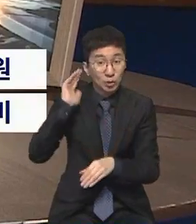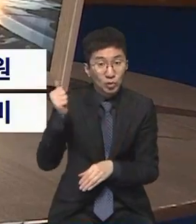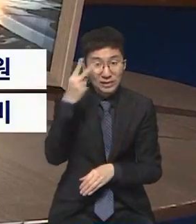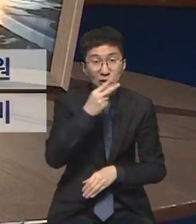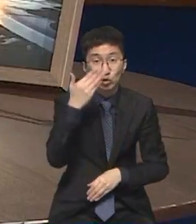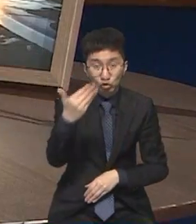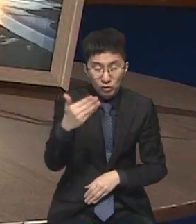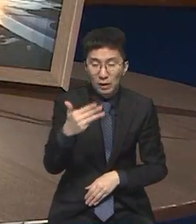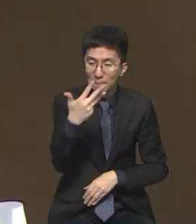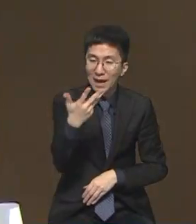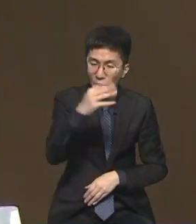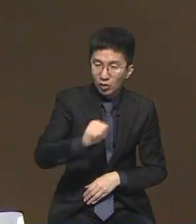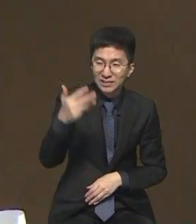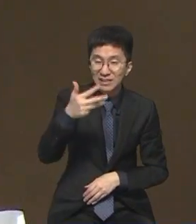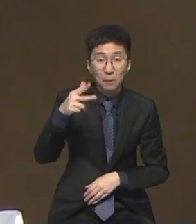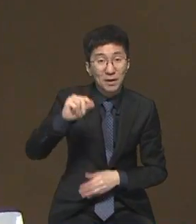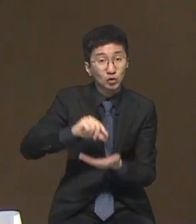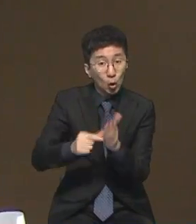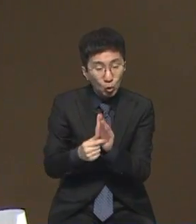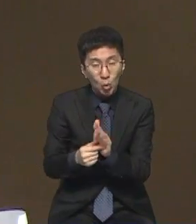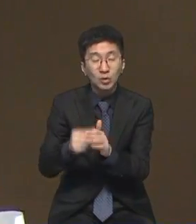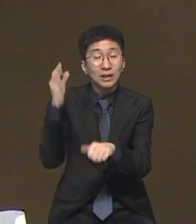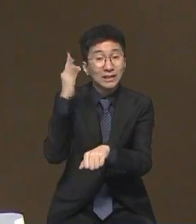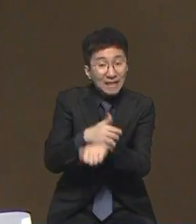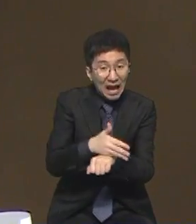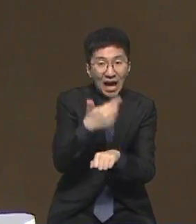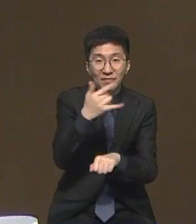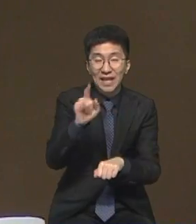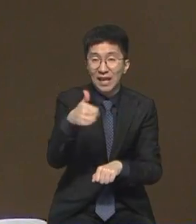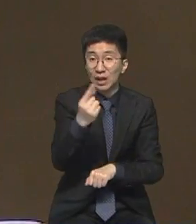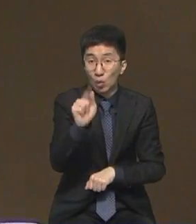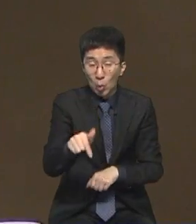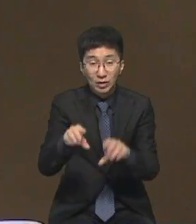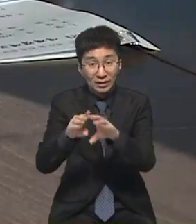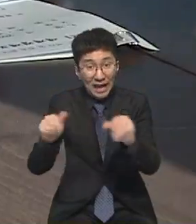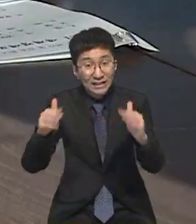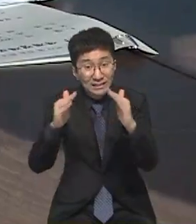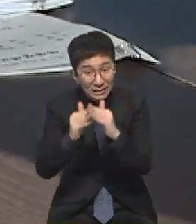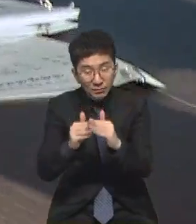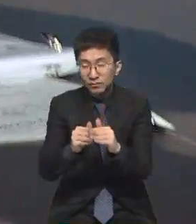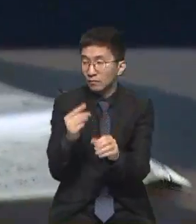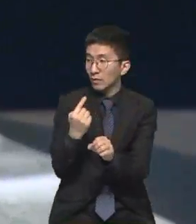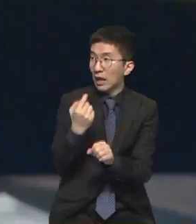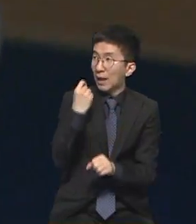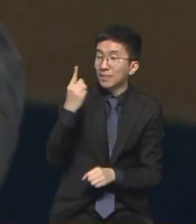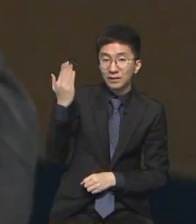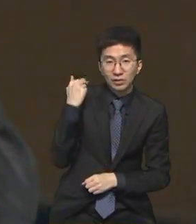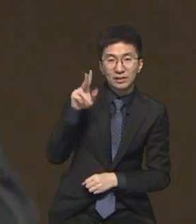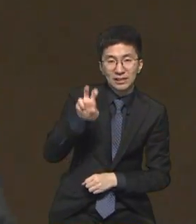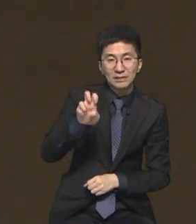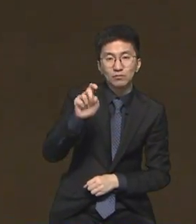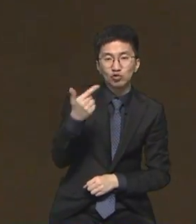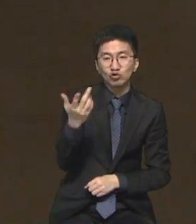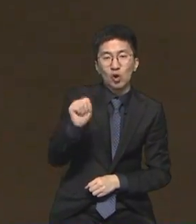사들인 매곡동 사저와 부지는 지난달 26억 1천만 원에 팔렸습니다. SBS 고정현입니다.